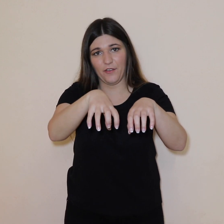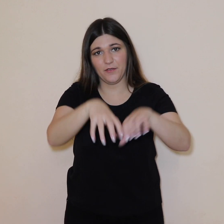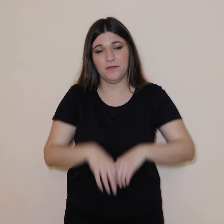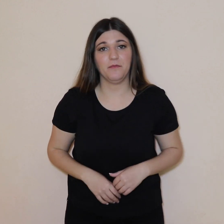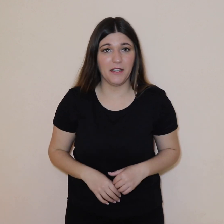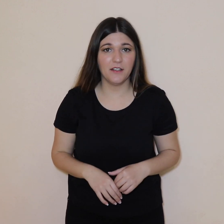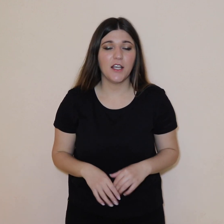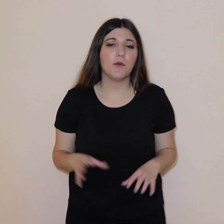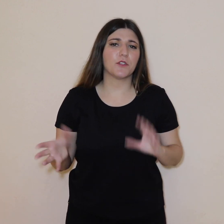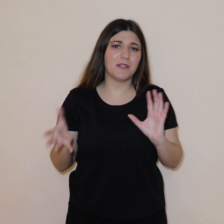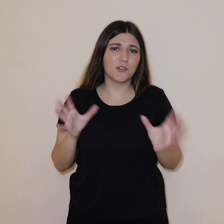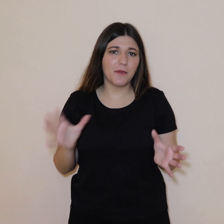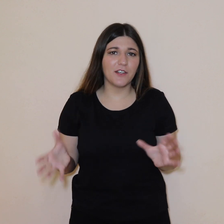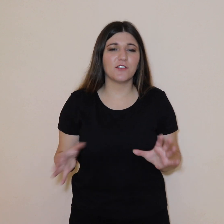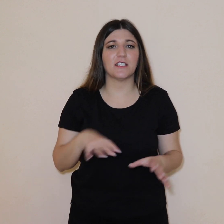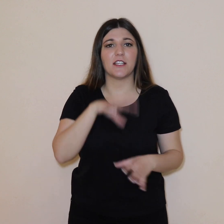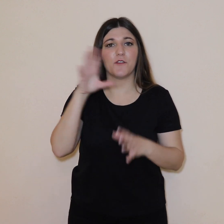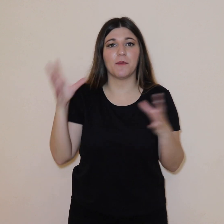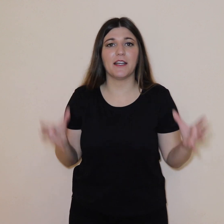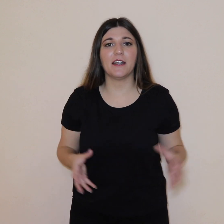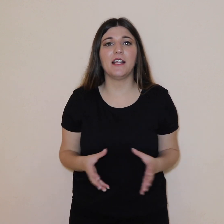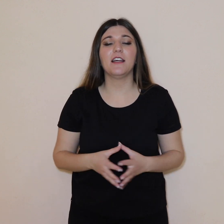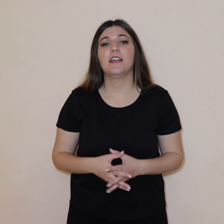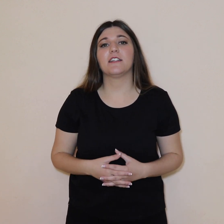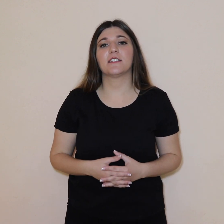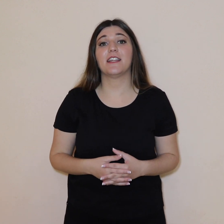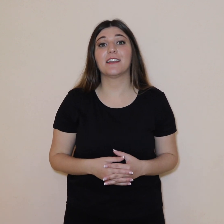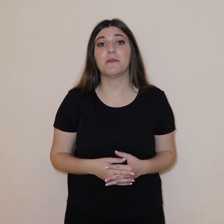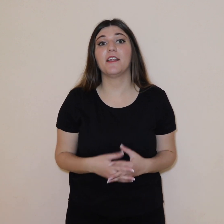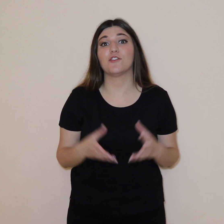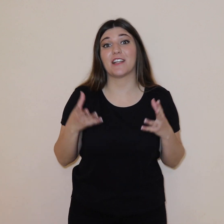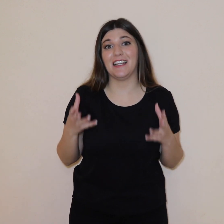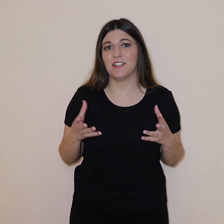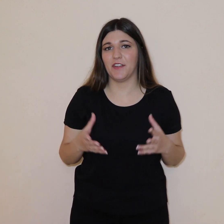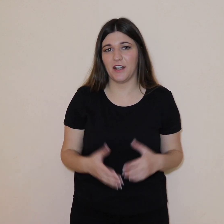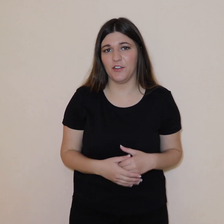¿bien? Pues más o menos así de forma general este sería el tema de los clasificadores.